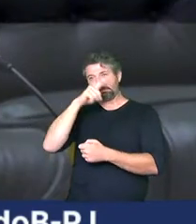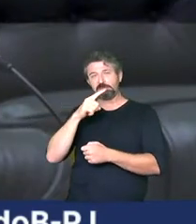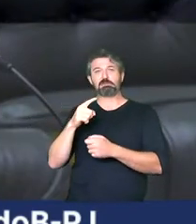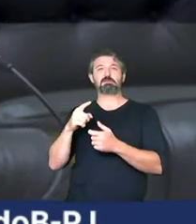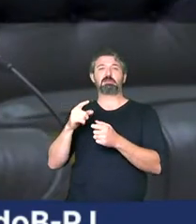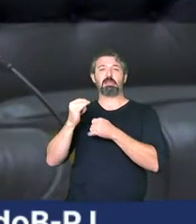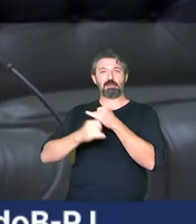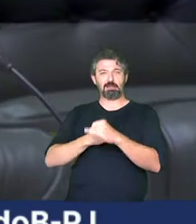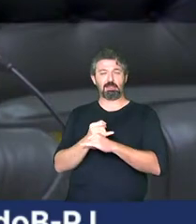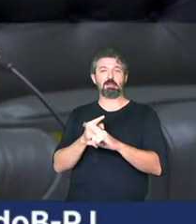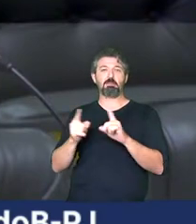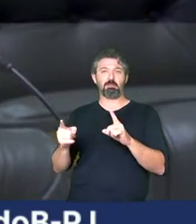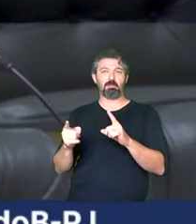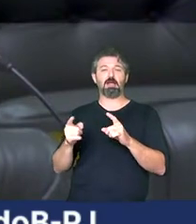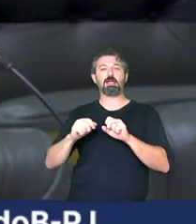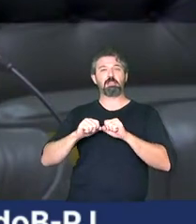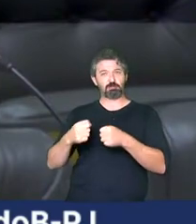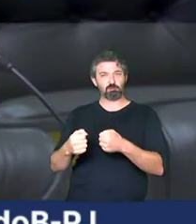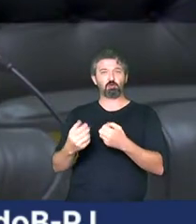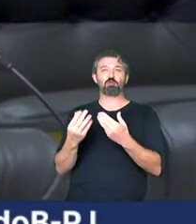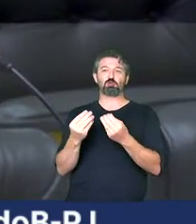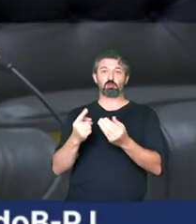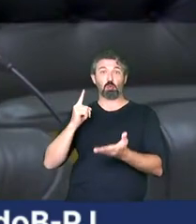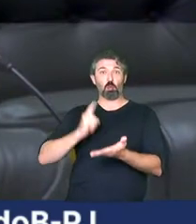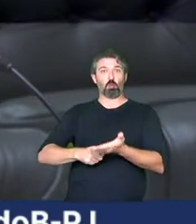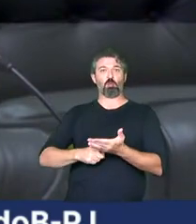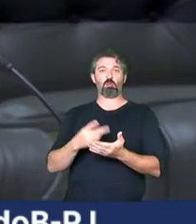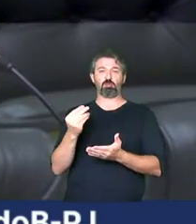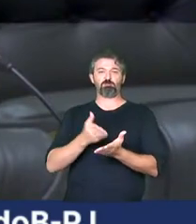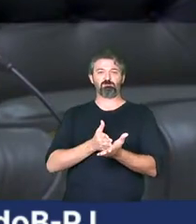BELÉM. ELE ESTAVA NO INTERIOR, CONSTRUIU ESSE RELATÓRIO COM MUITA MEDICAÇÃO, MUITO COMPROMISSO